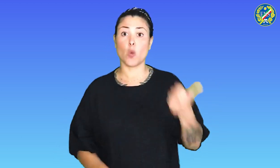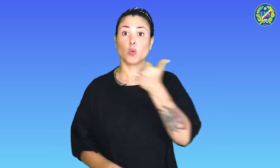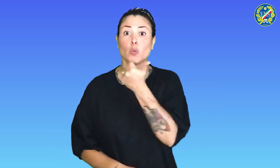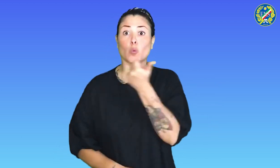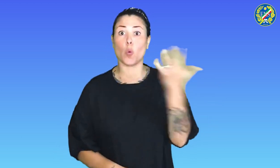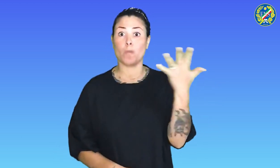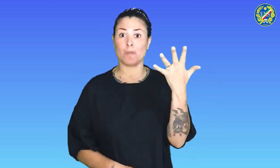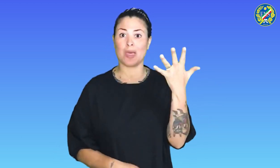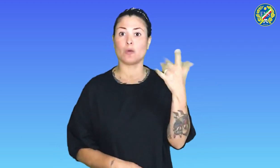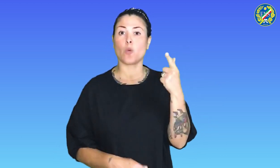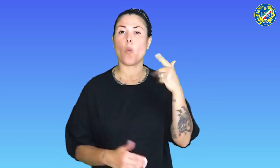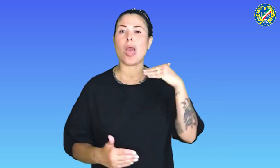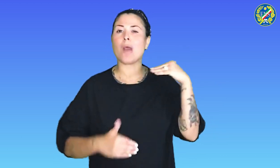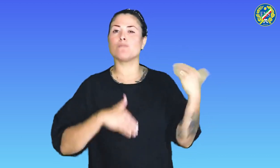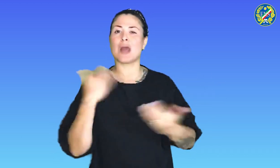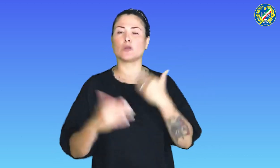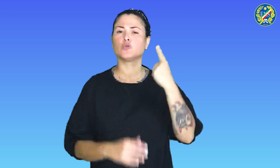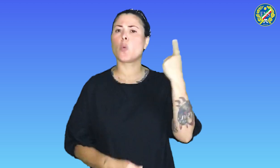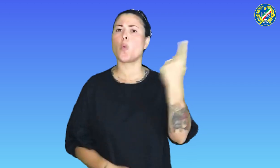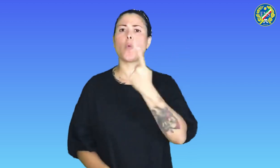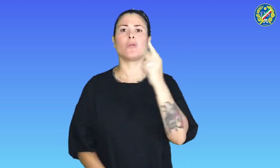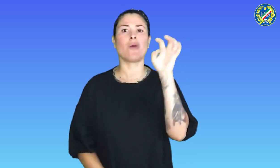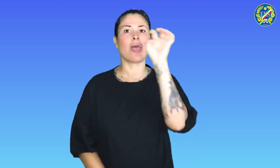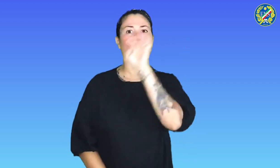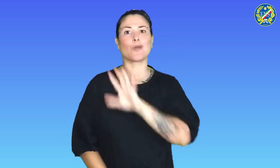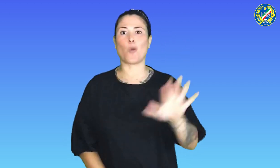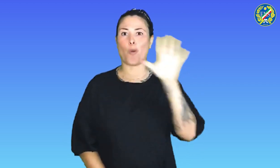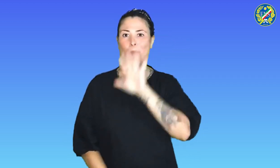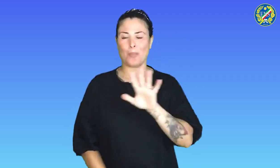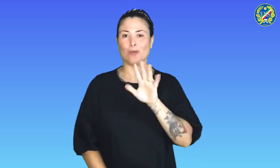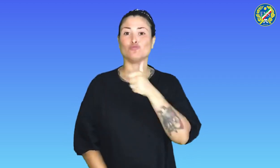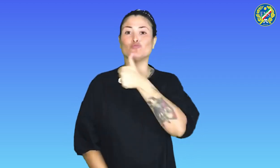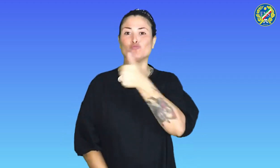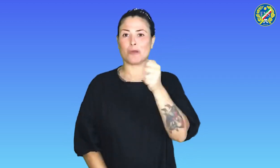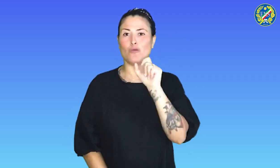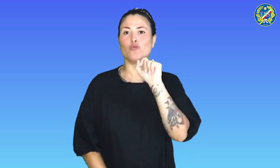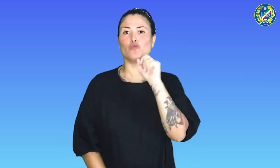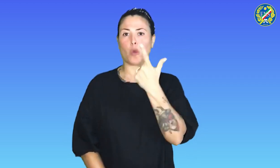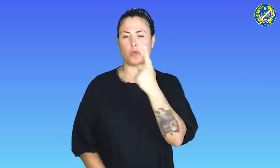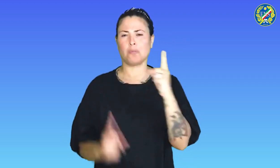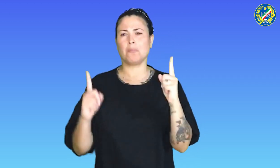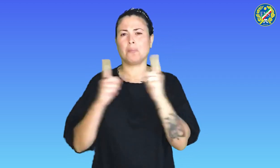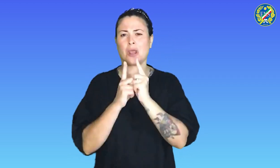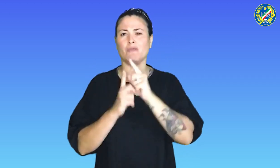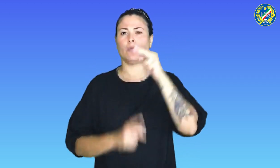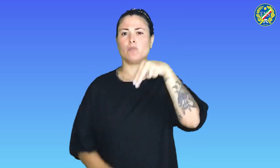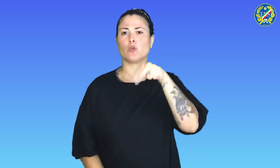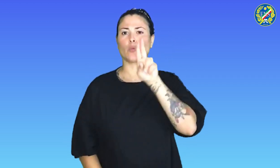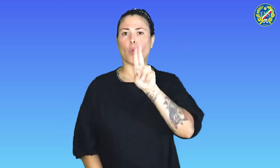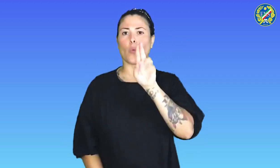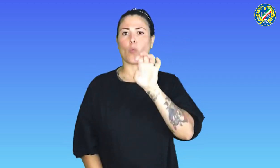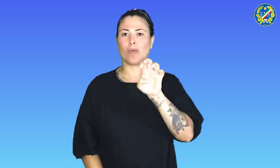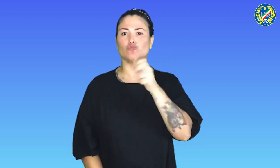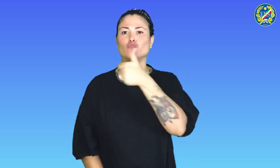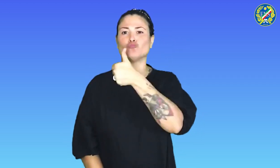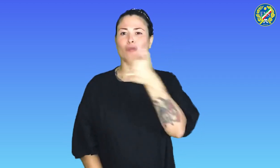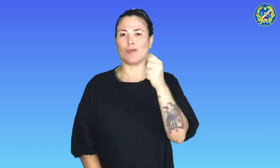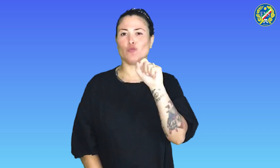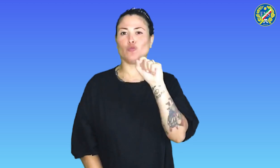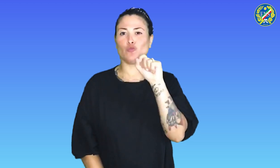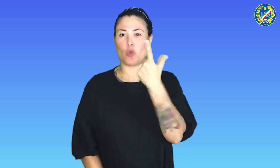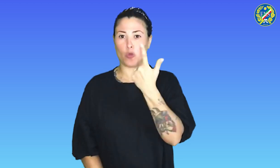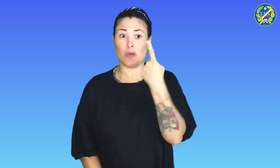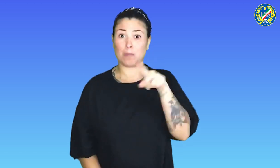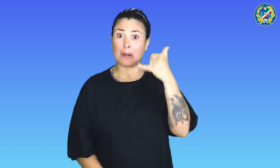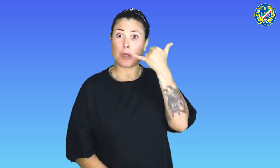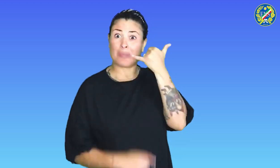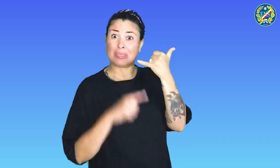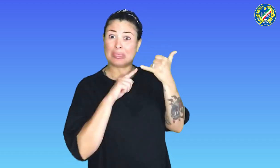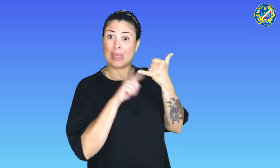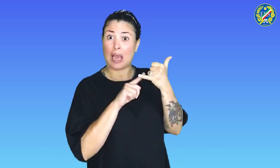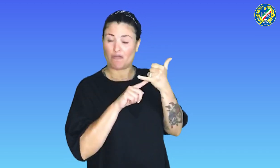Il Numero di emergenza Unico Europeo 112 (NUE 112) è il numero telefonico